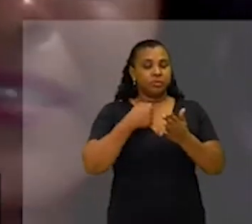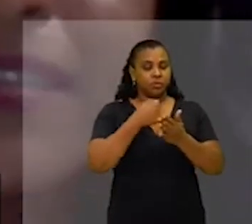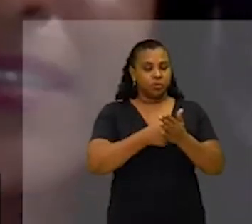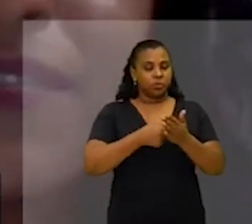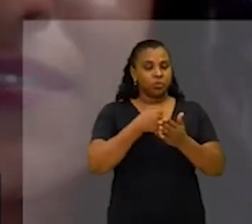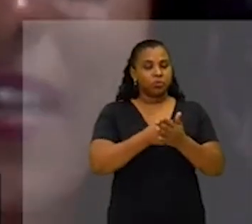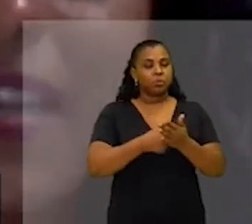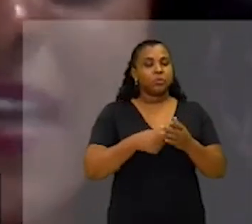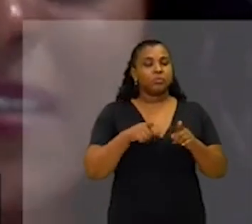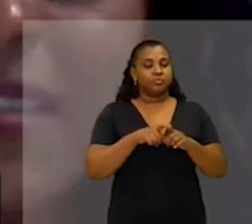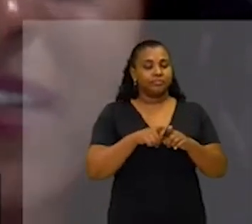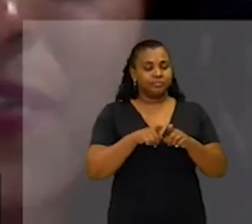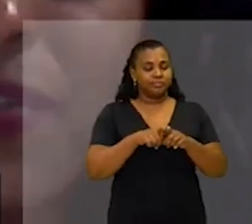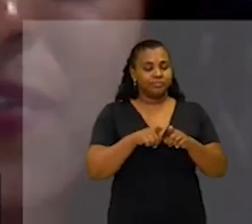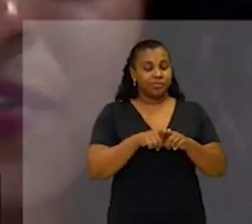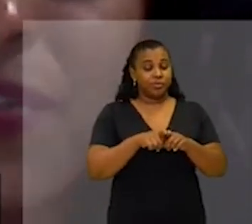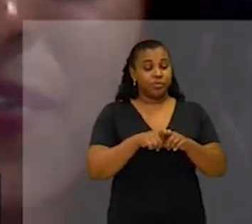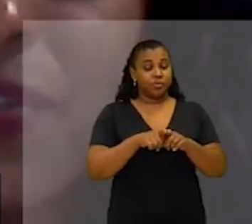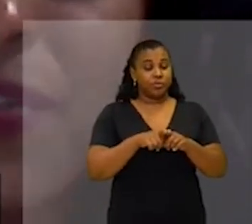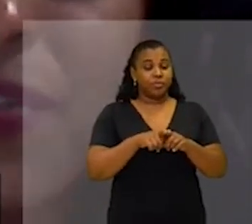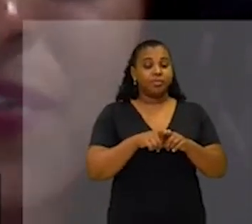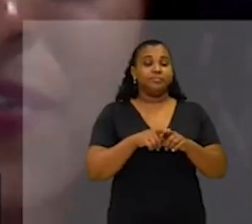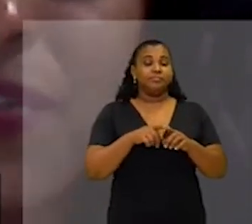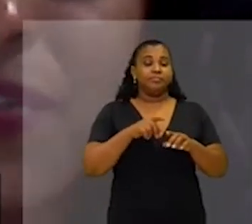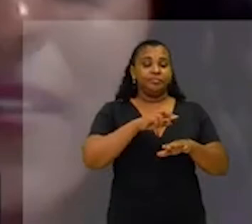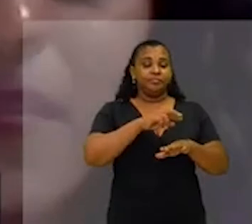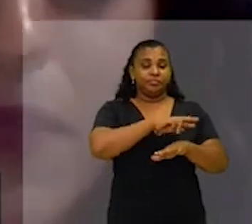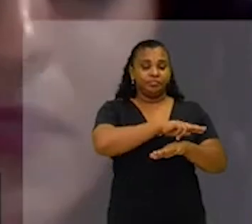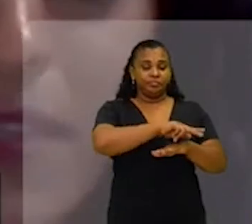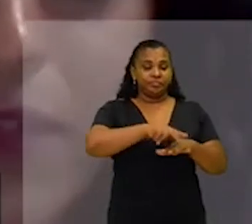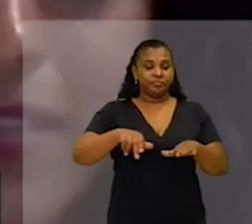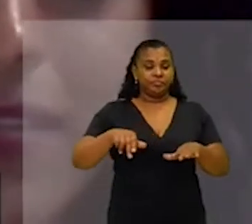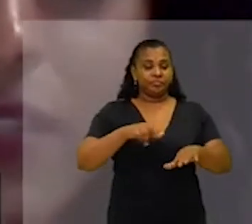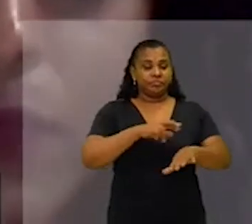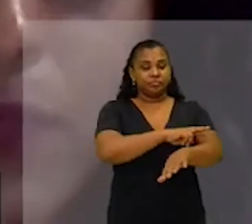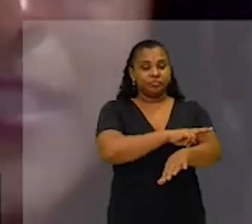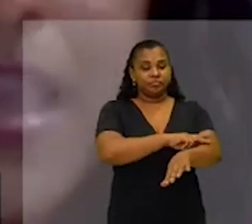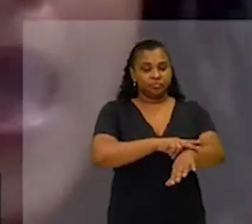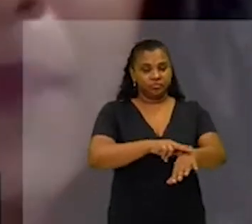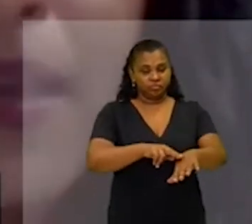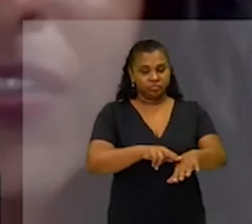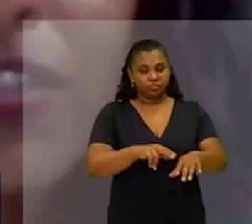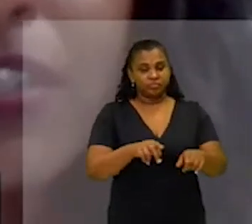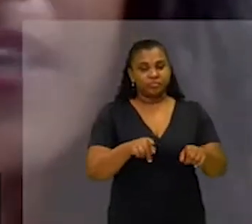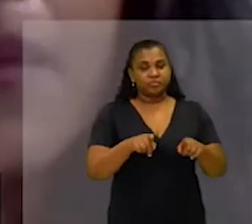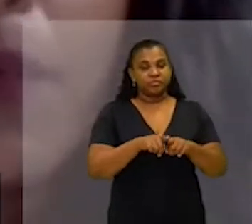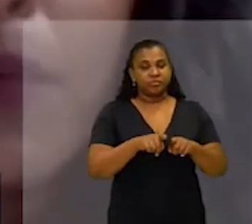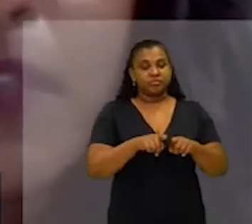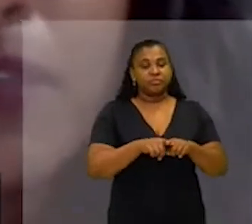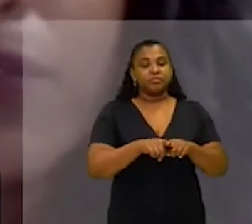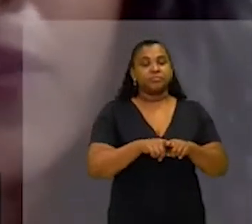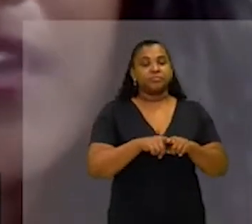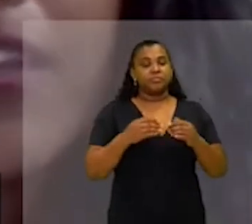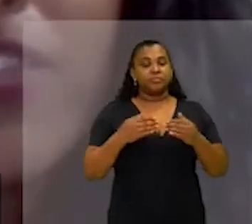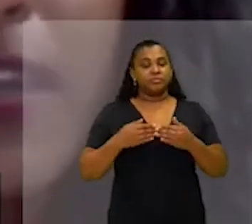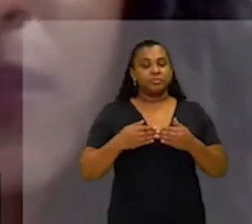transversalidade saco raciais as especificidades dessas faltas que nós estruturas a partir portanto